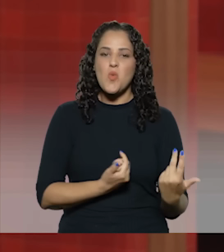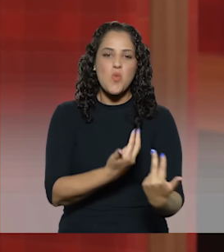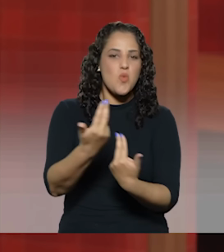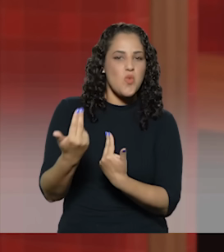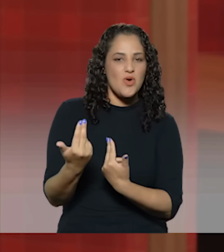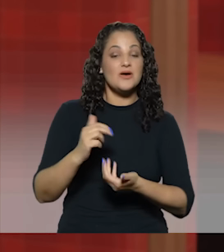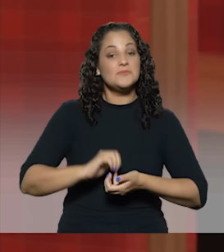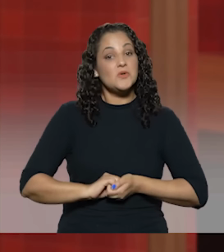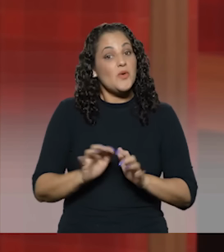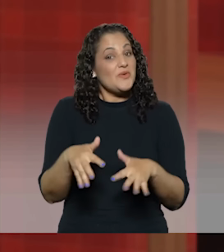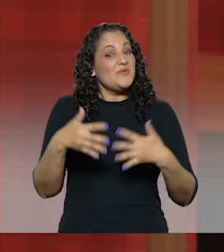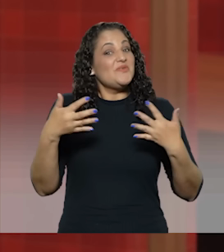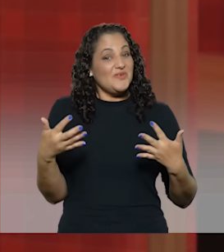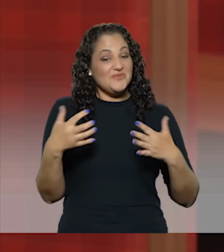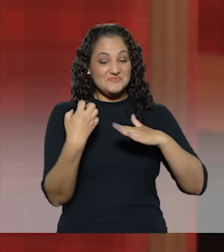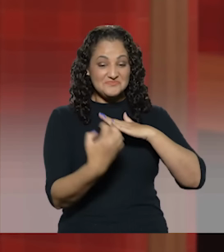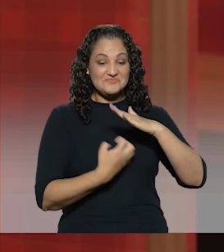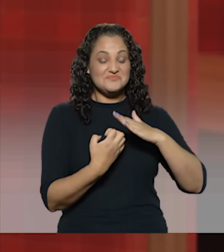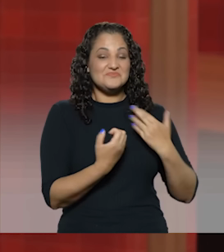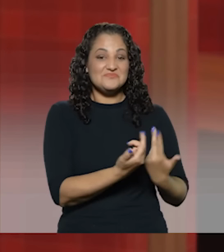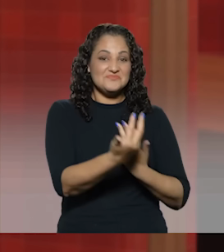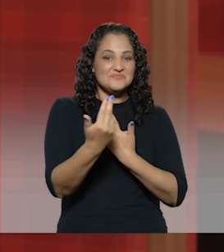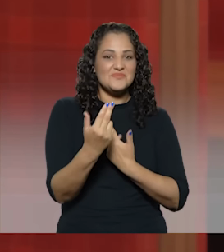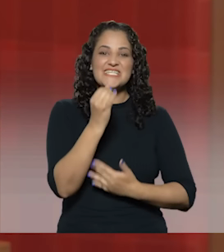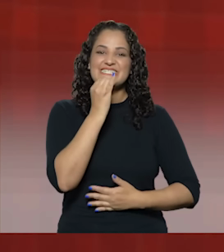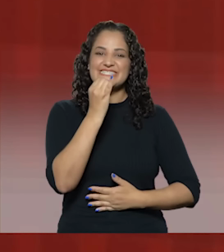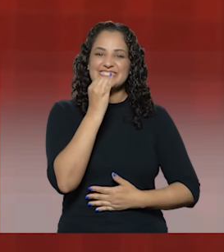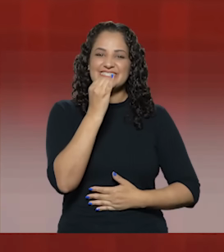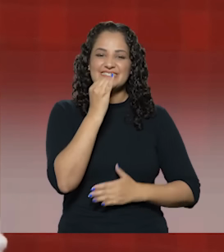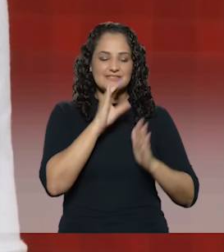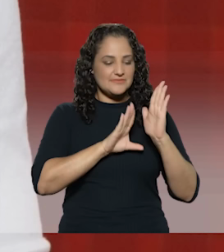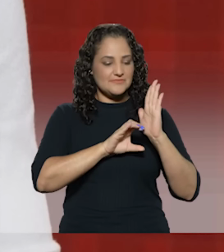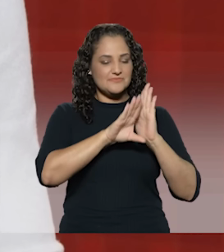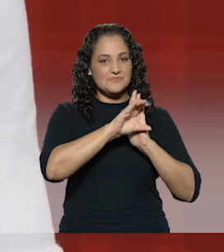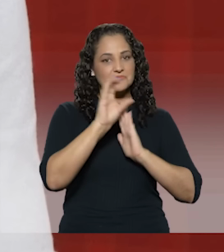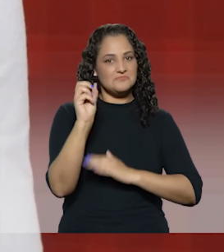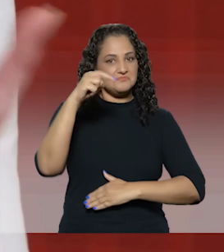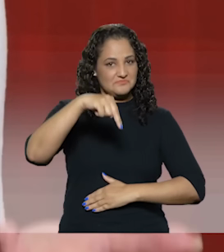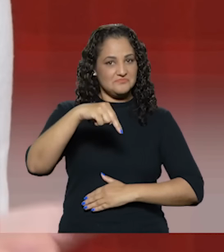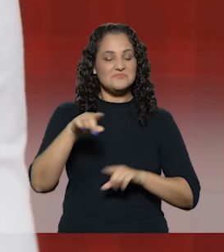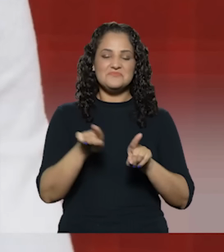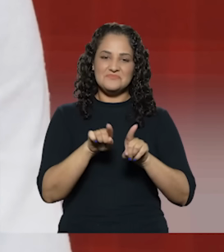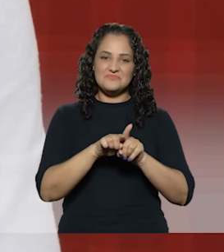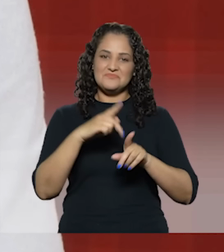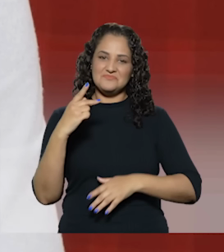do mesmo setor ou até mesmo da mesma empresa. Um exemplo é uma ação ON contra uma PN.